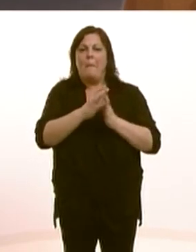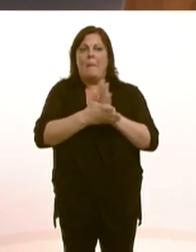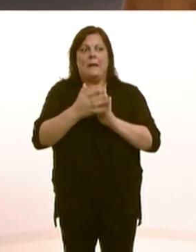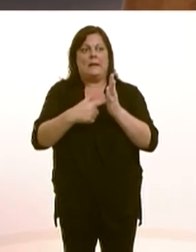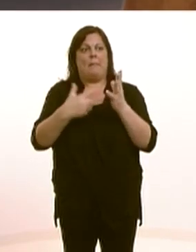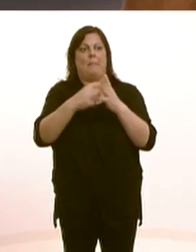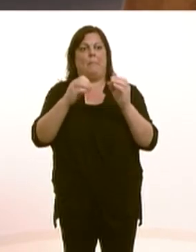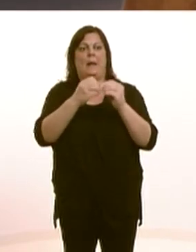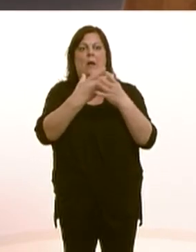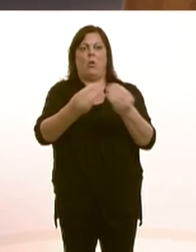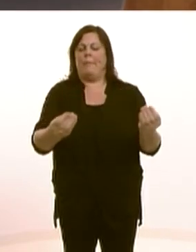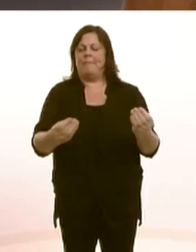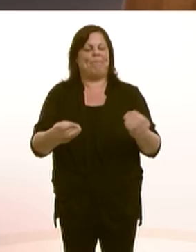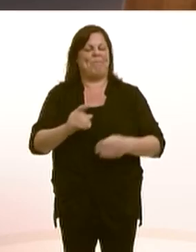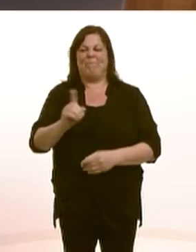llawer mwy cymhleth a bod dim un ateb.